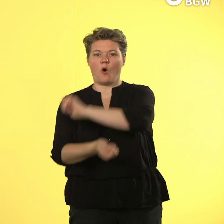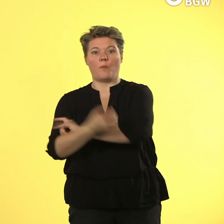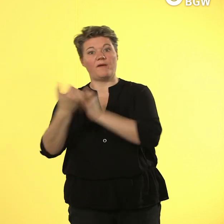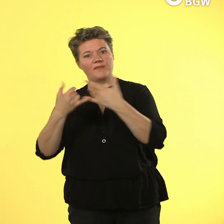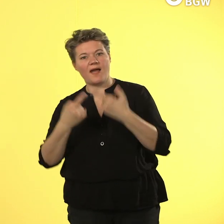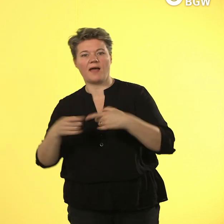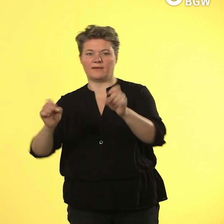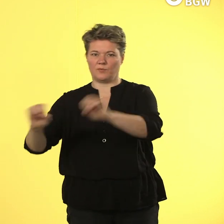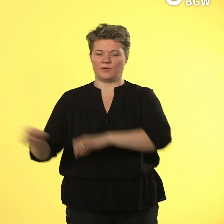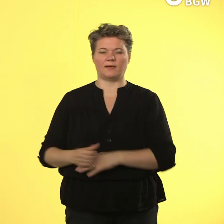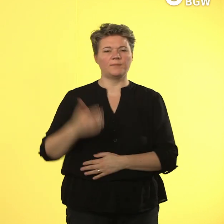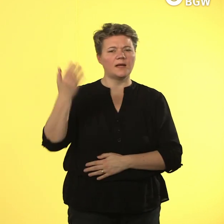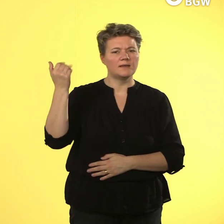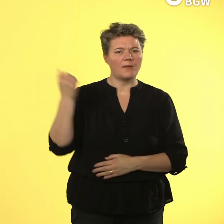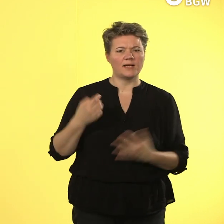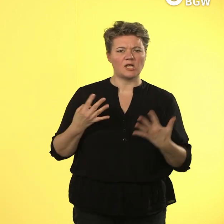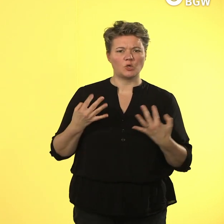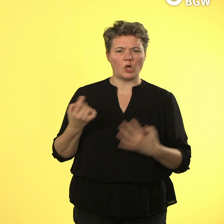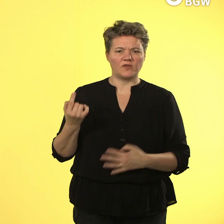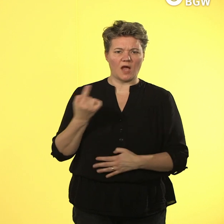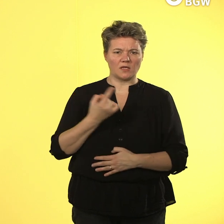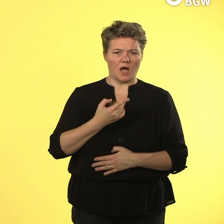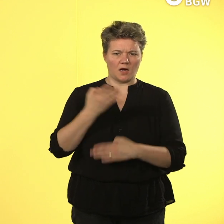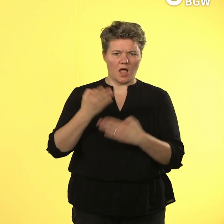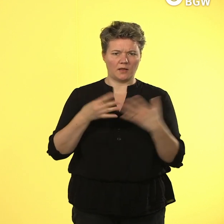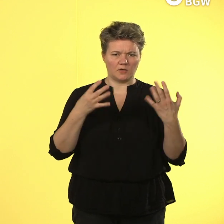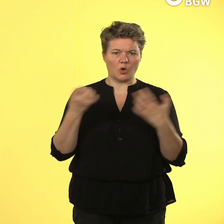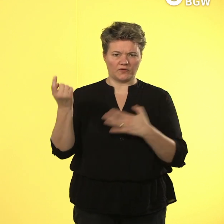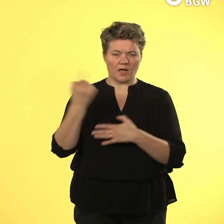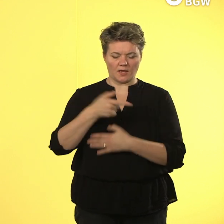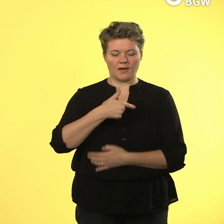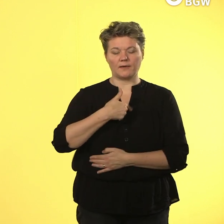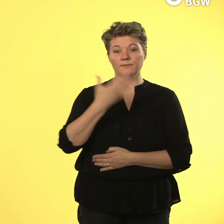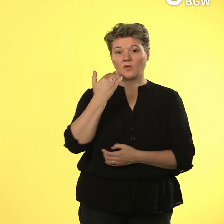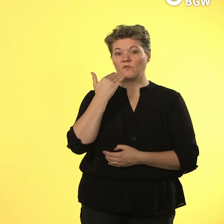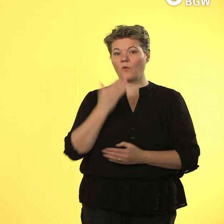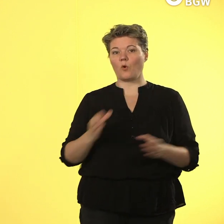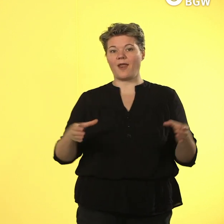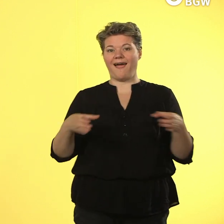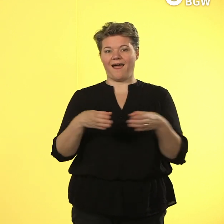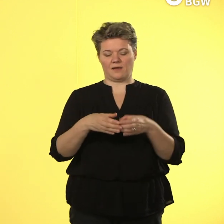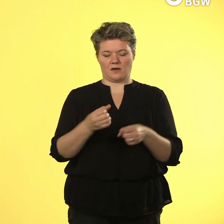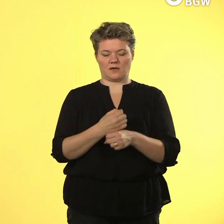Da war ich in einer Wohneinheit der Expert*innen für den Umgang mit schweren herausfordernden Verhaltensweisen.